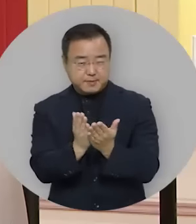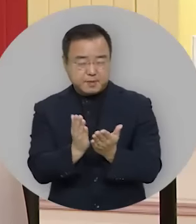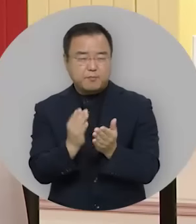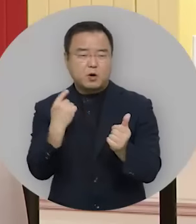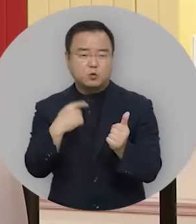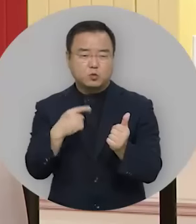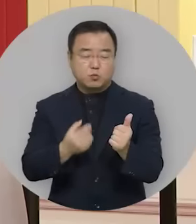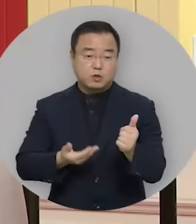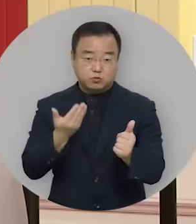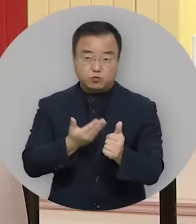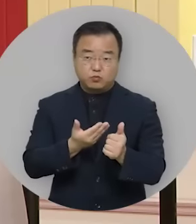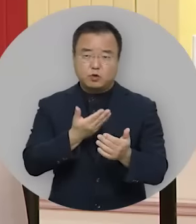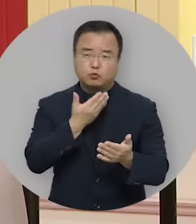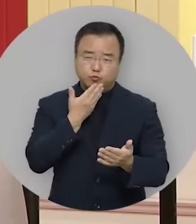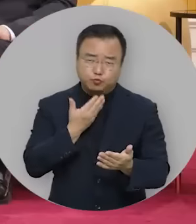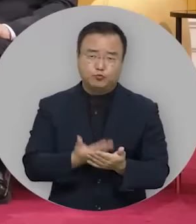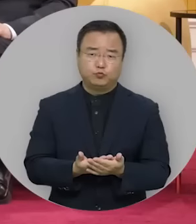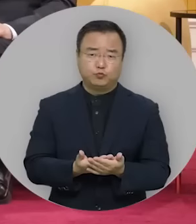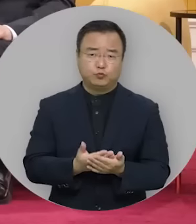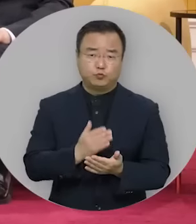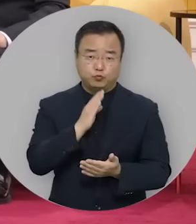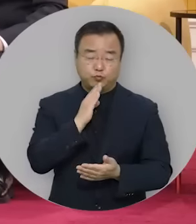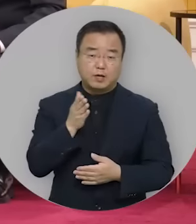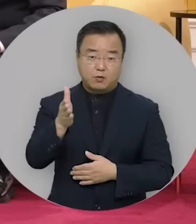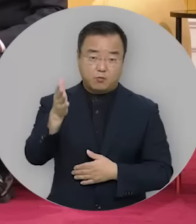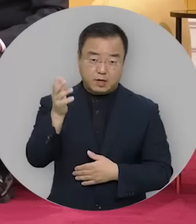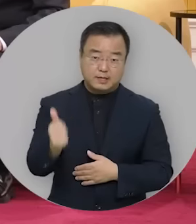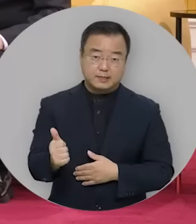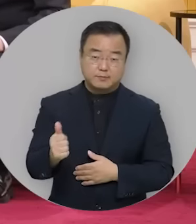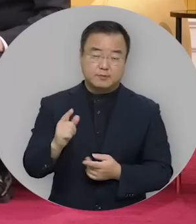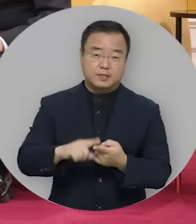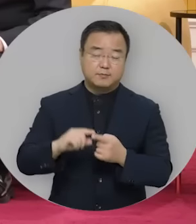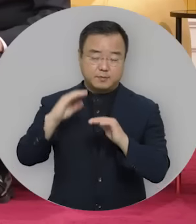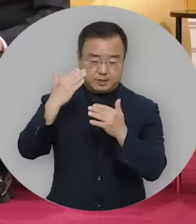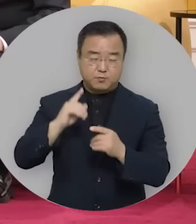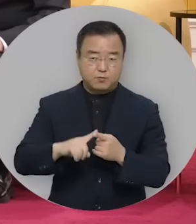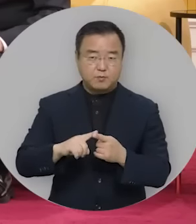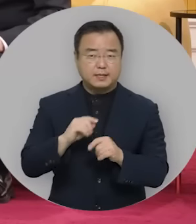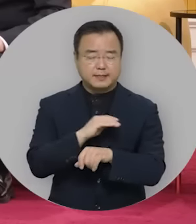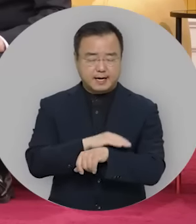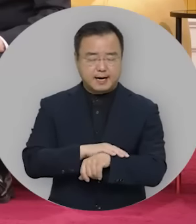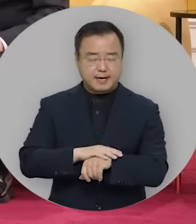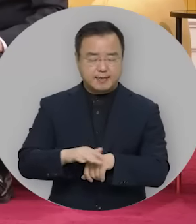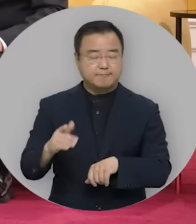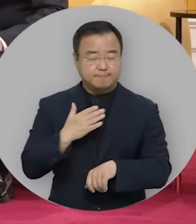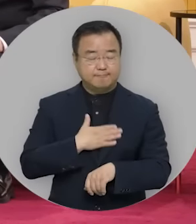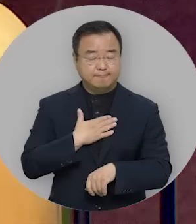참 중요하지 않을까 싶은데요. 과장님께서 이 부분에 대해서는 가장 누구보다 잘 아실 것 같아요.